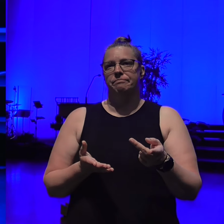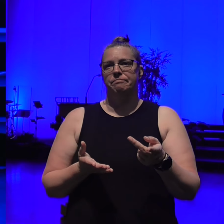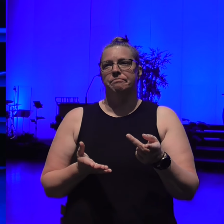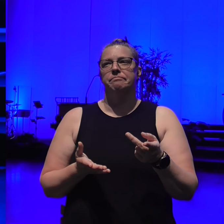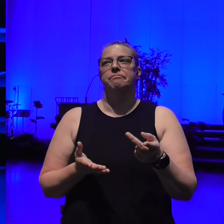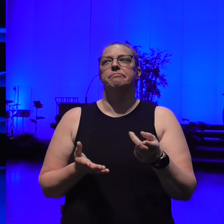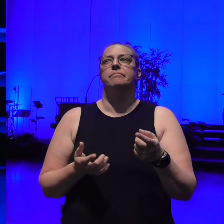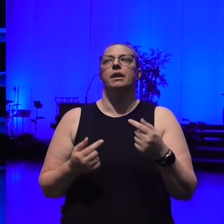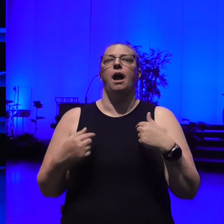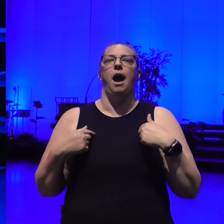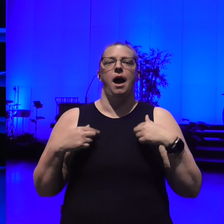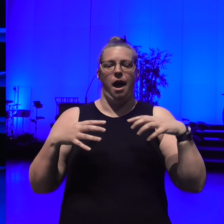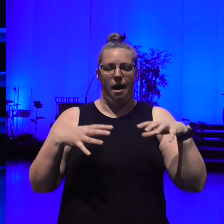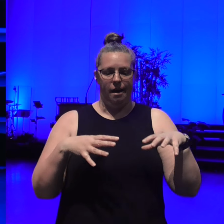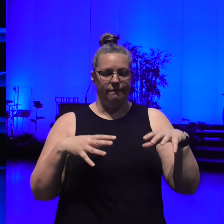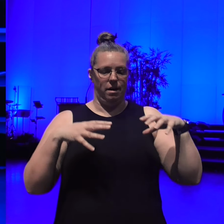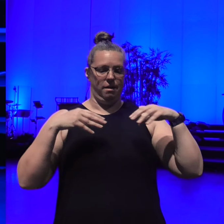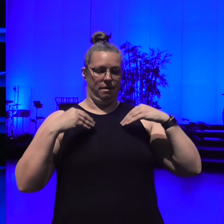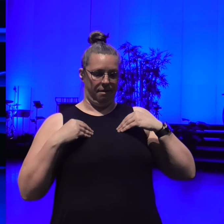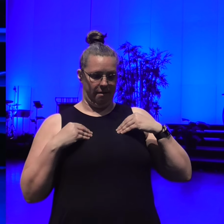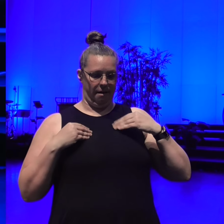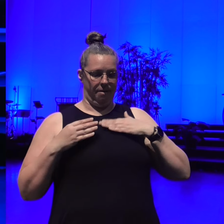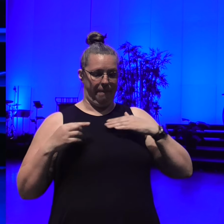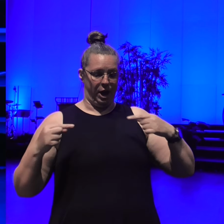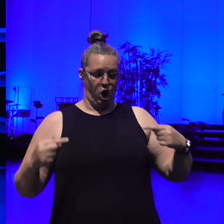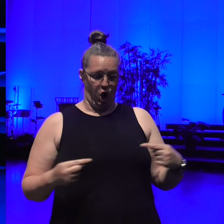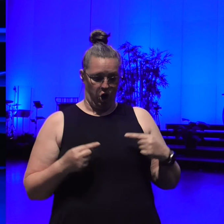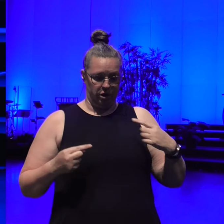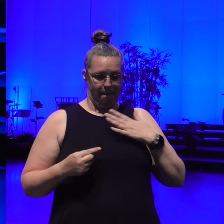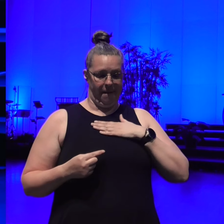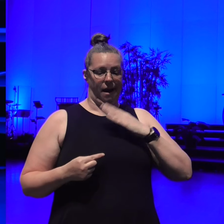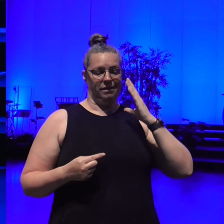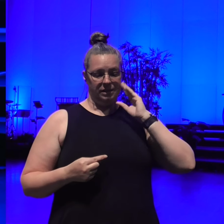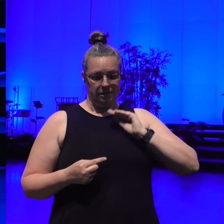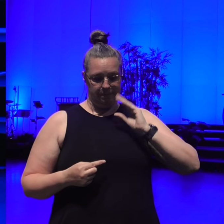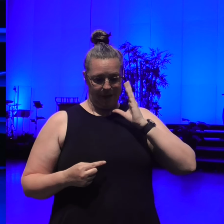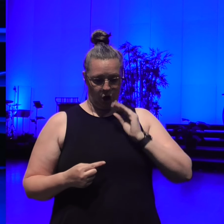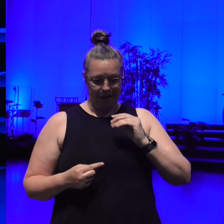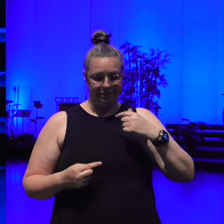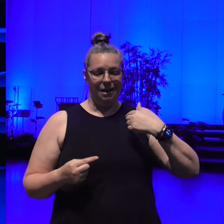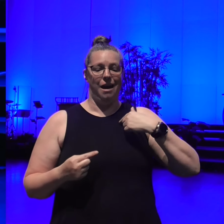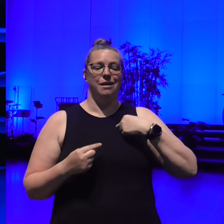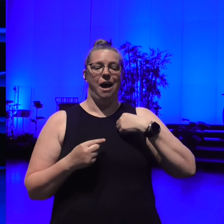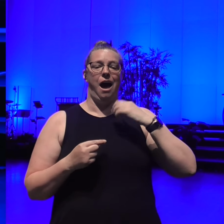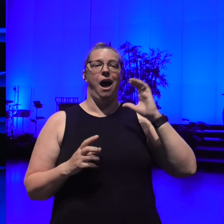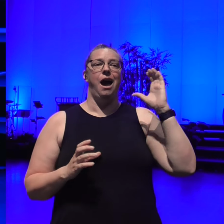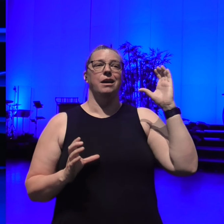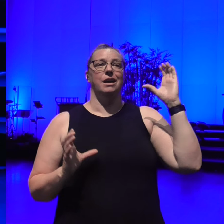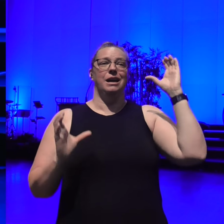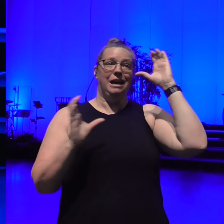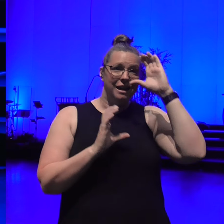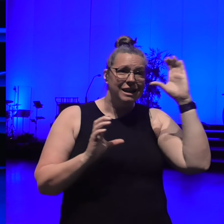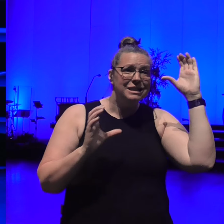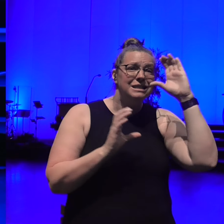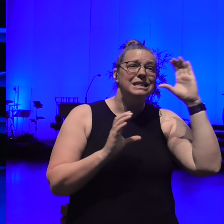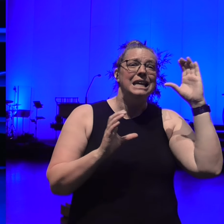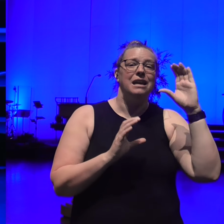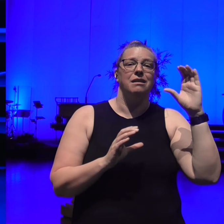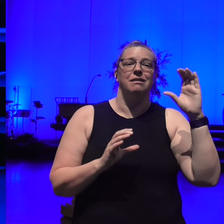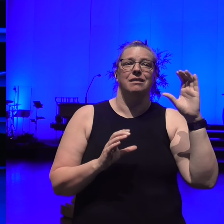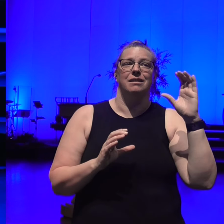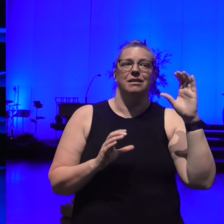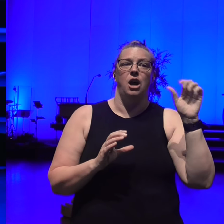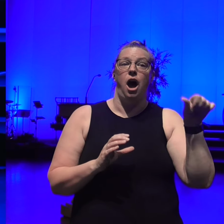poseo o he experimentado, estoy obligado a buscar crear otras experiencias para tratar de comprenderla